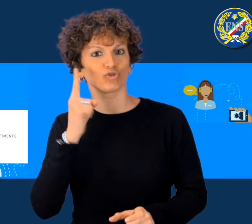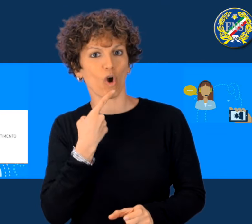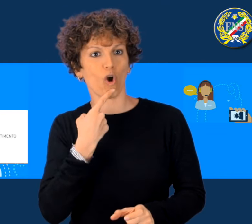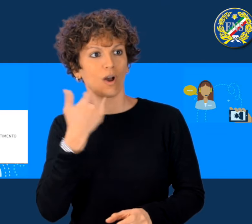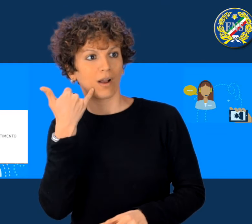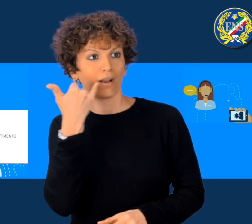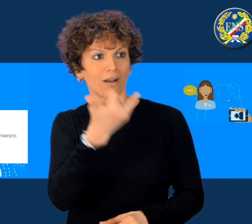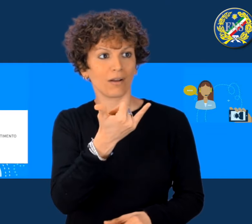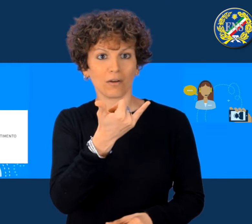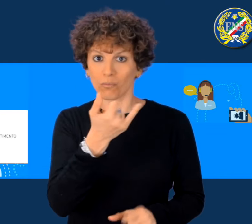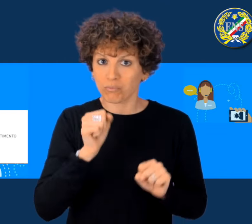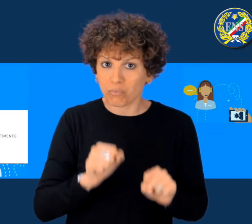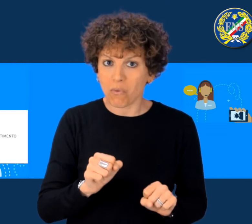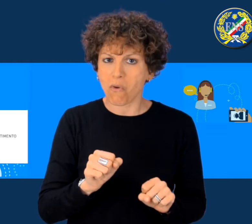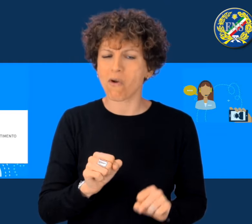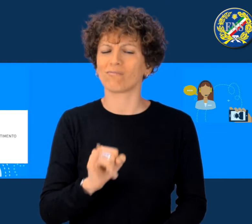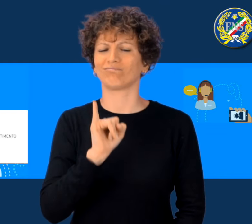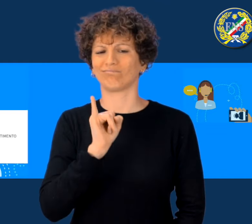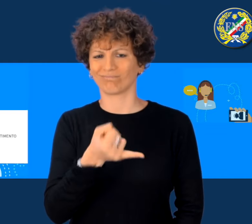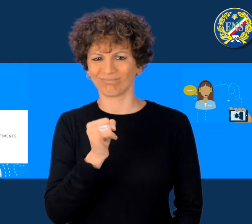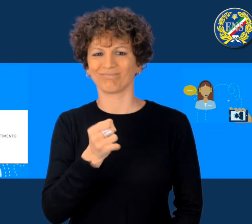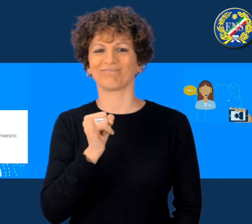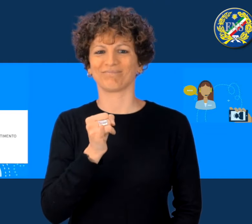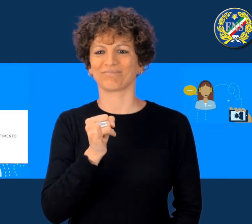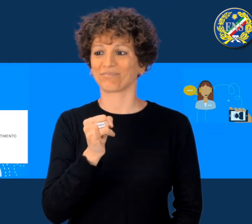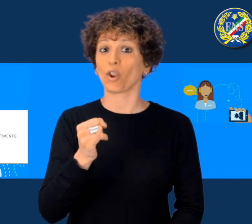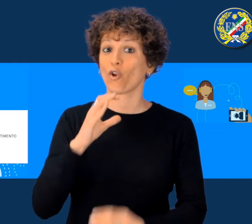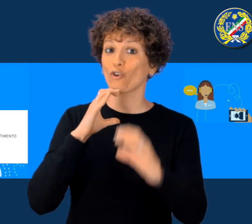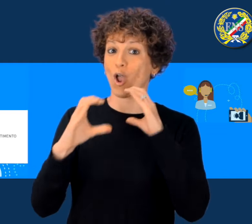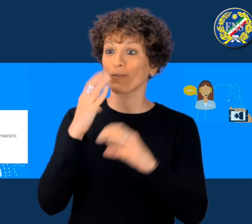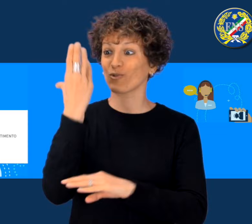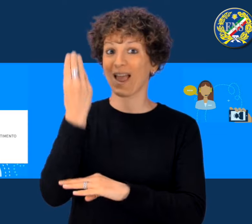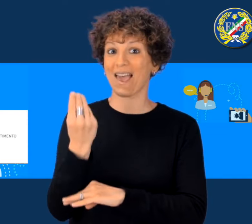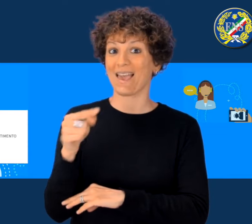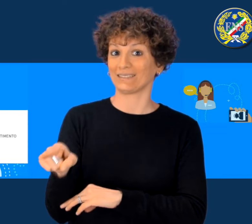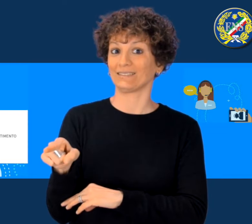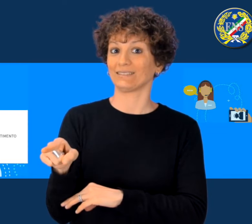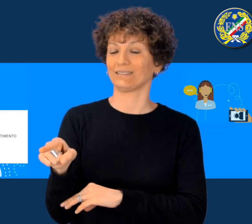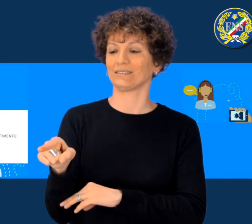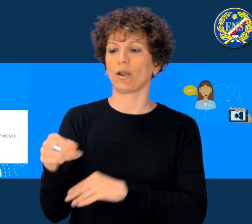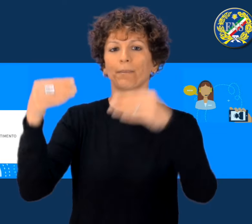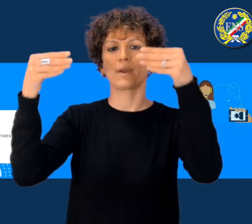Le persone sorde possono telefonare? Sì, grazie al servizio Comunic@ENS,